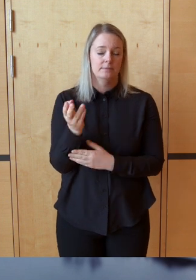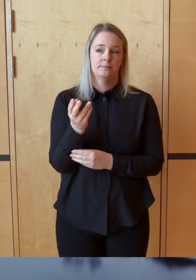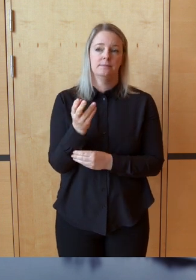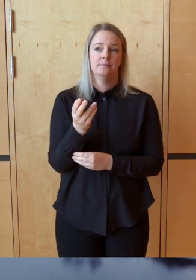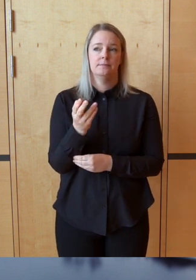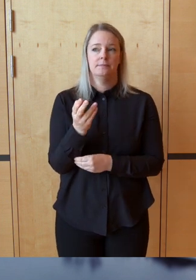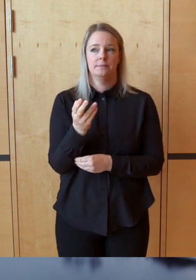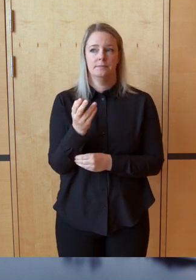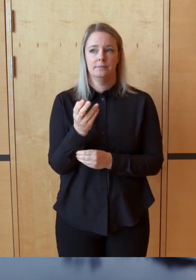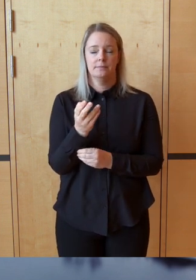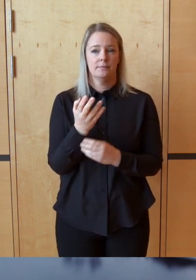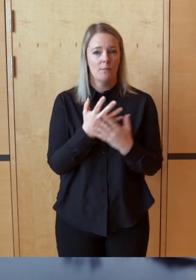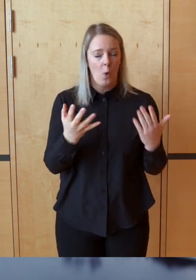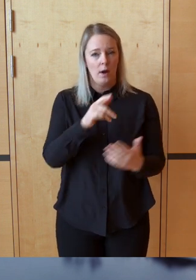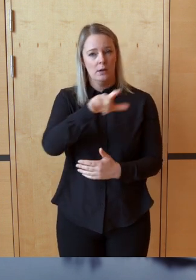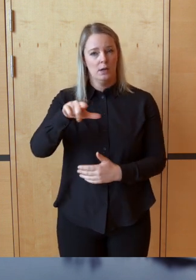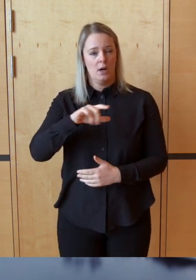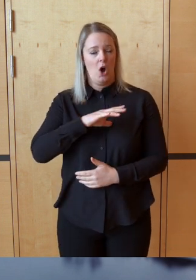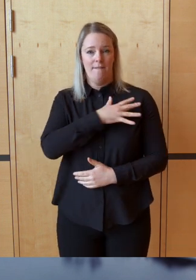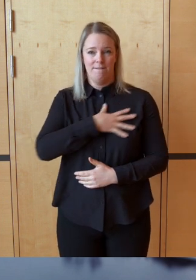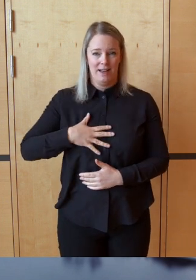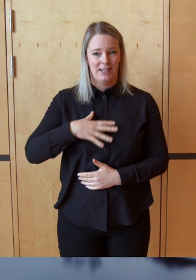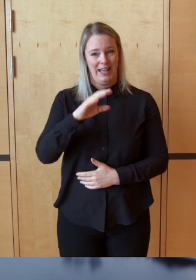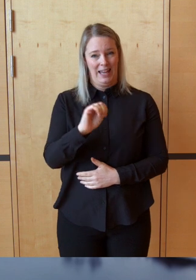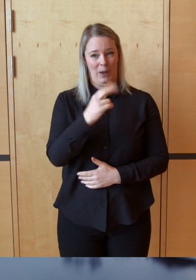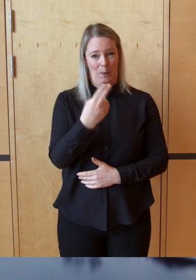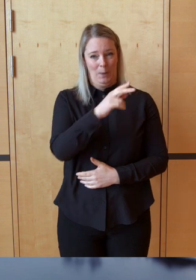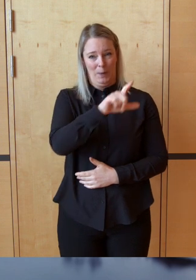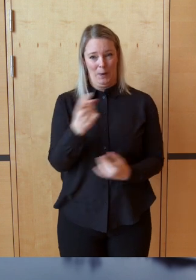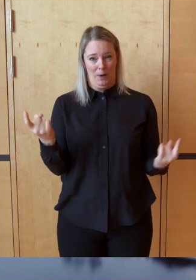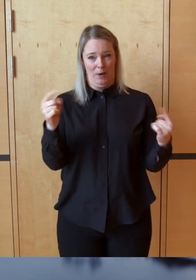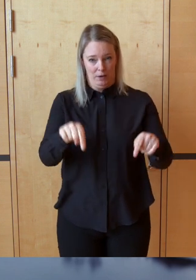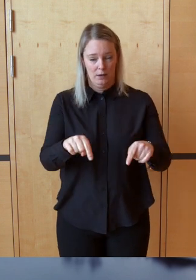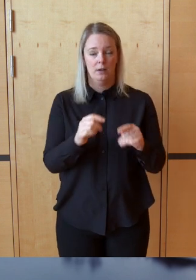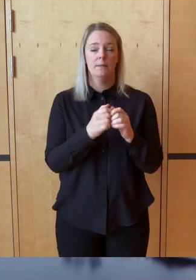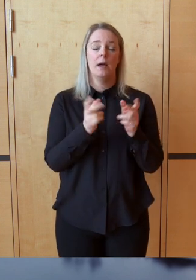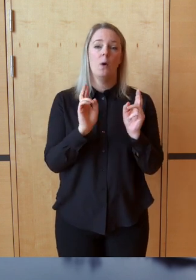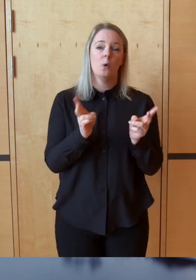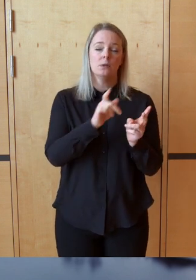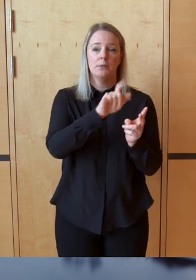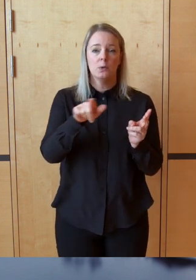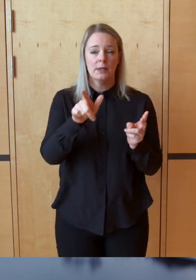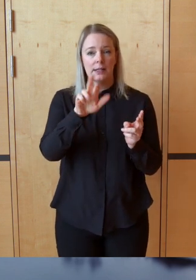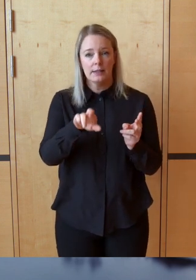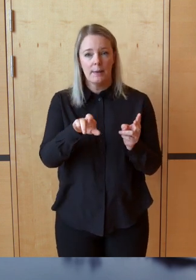Är det fattiga eu-migranter med väl också de som står Och